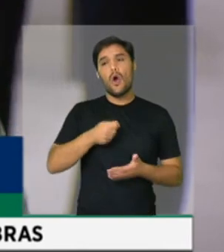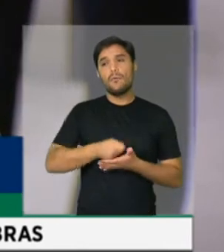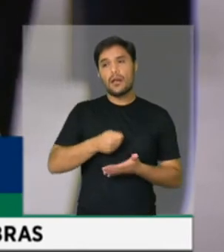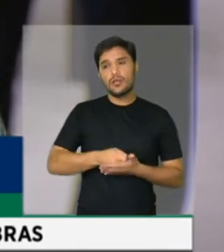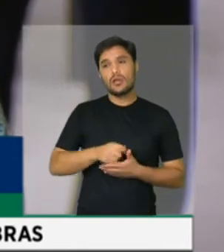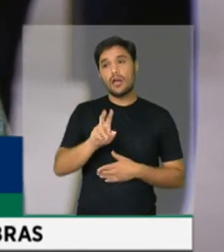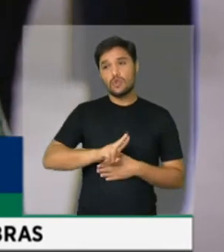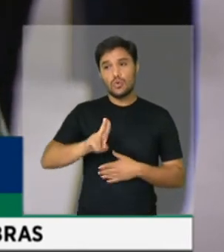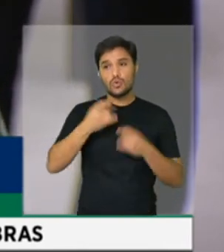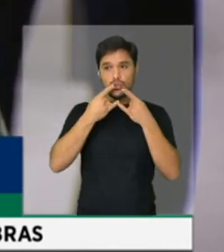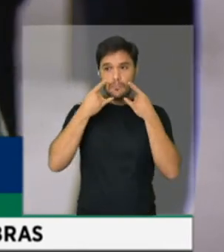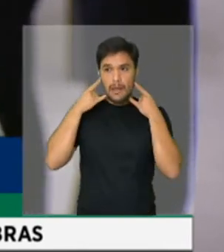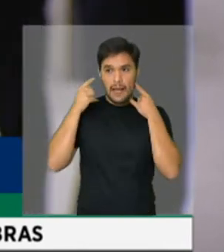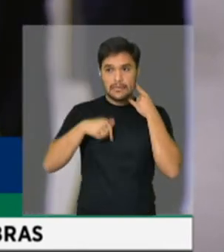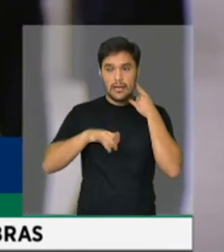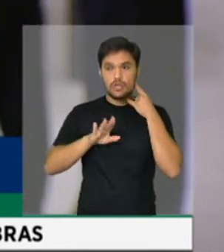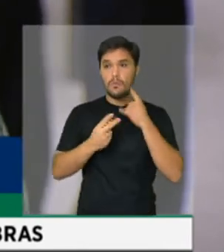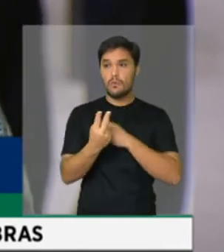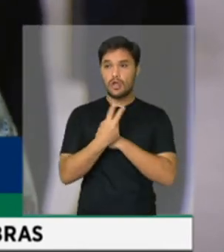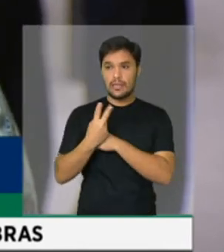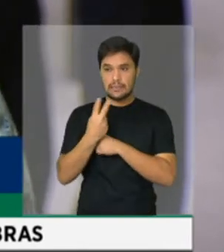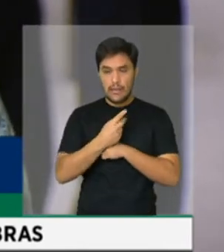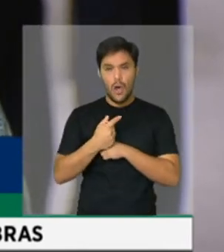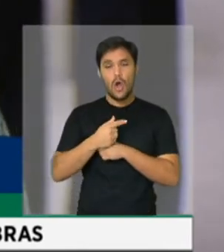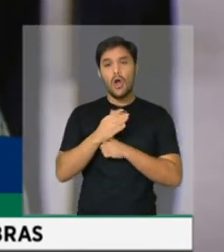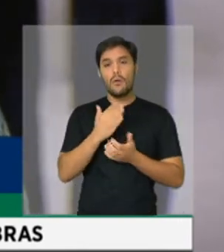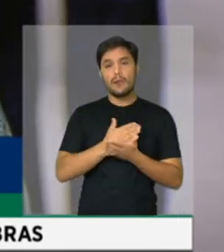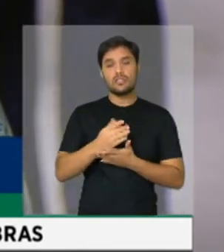PRESIDENTE, POSSO FAZER AGORA? -- [DEPUTADO]: MINHA QUESTÃO DE ORDEM É CONFORME